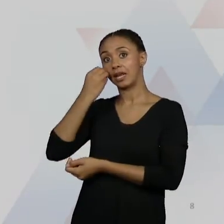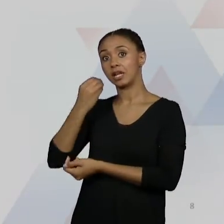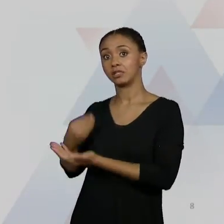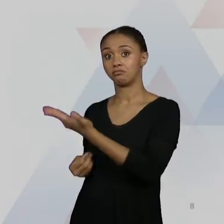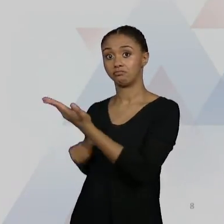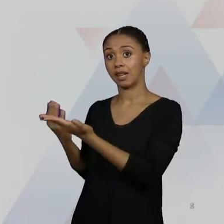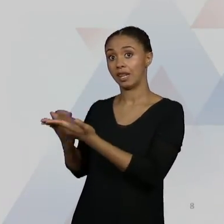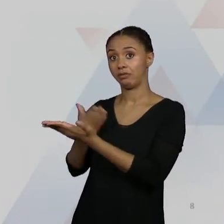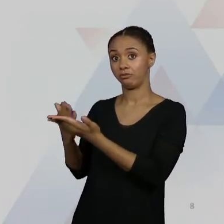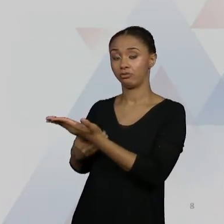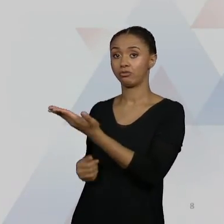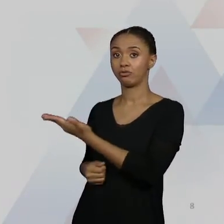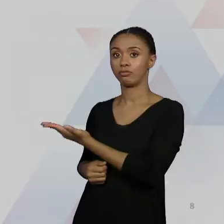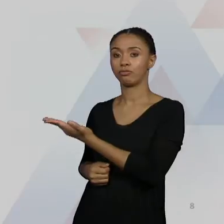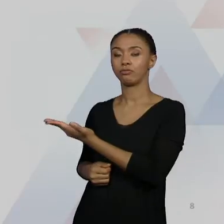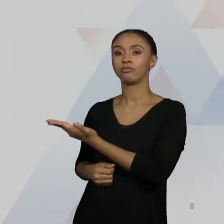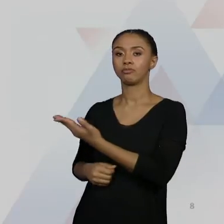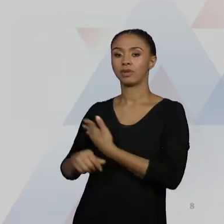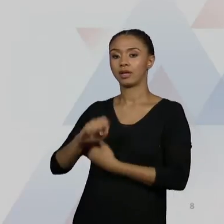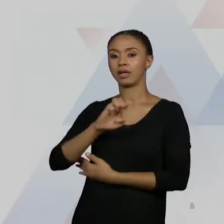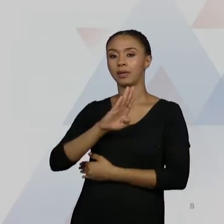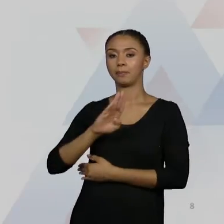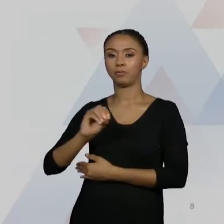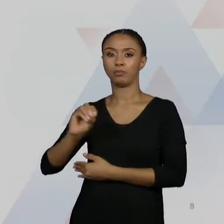BOOK, ESTÁ DISPONÍVEL PARA VOCÊ ACESSAR